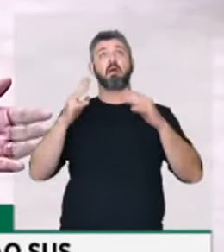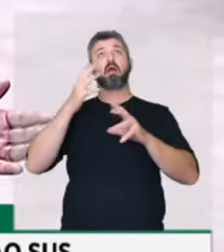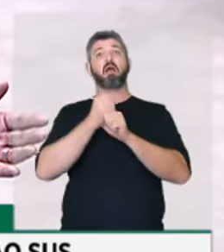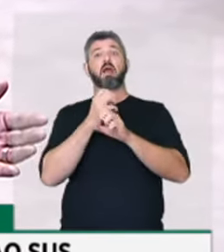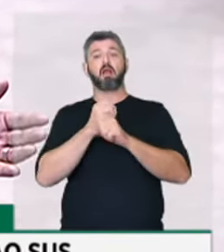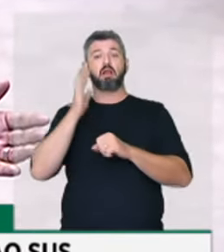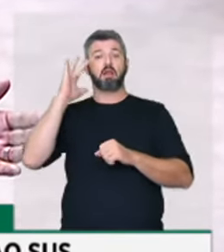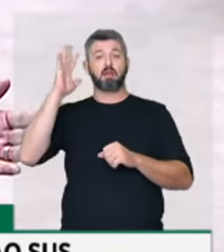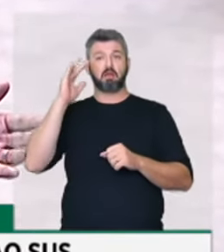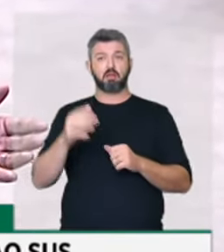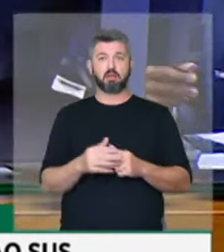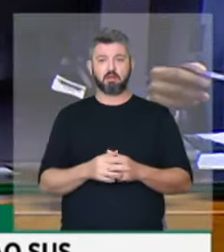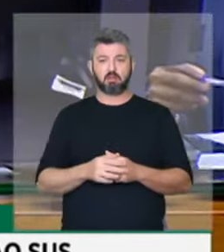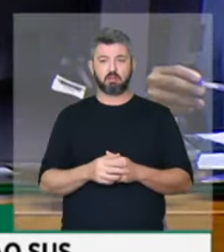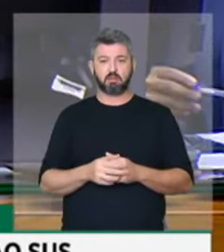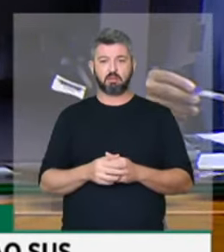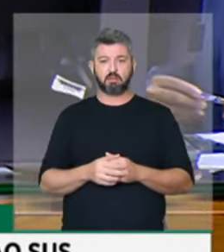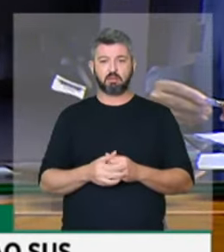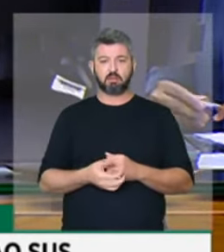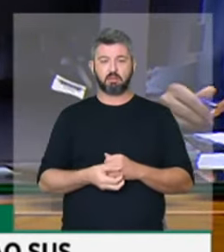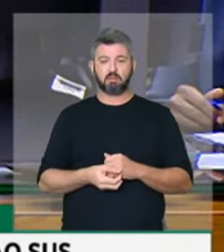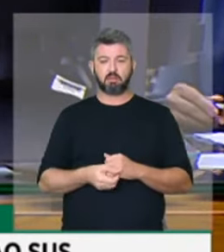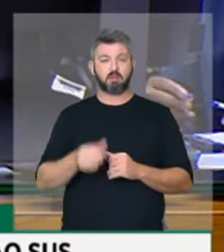EU NÃO ENTENDO ESSA COISA QUE É EMERGENCIAL, EU PRECISO QUE